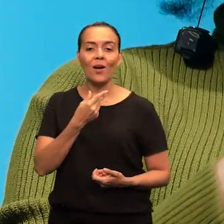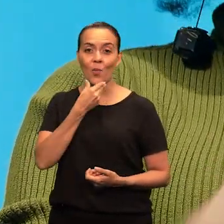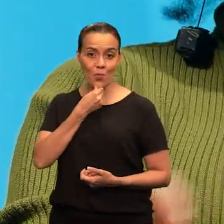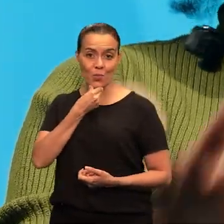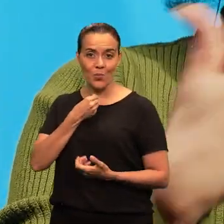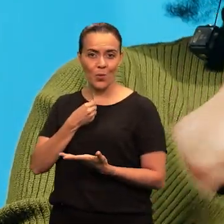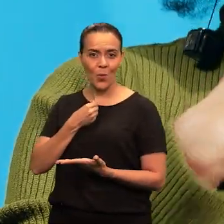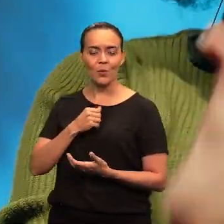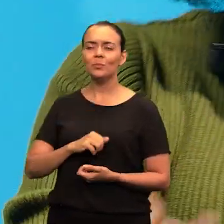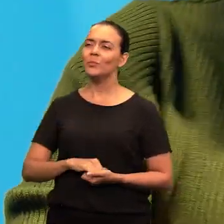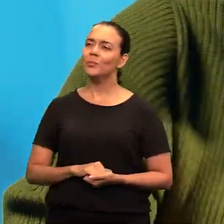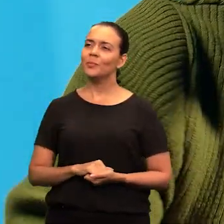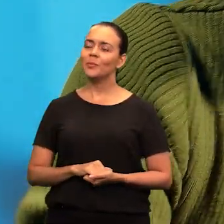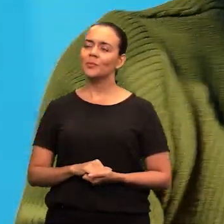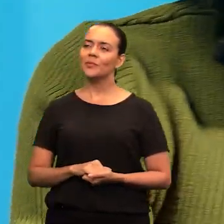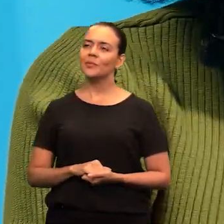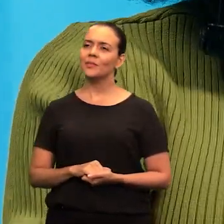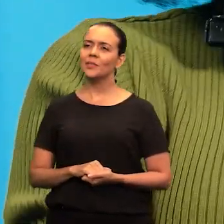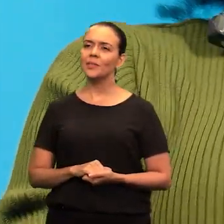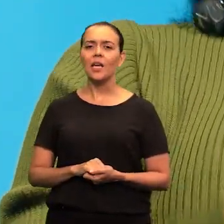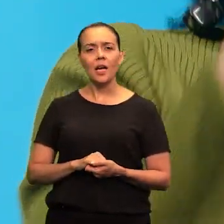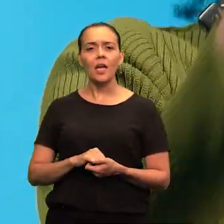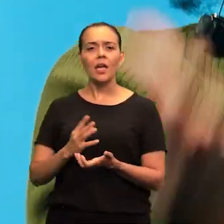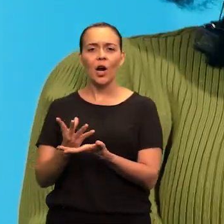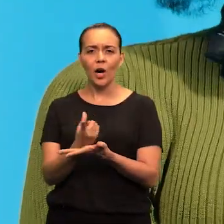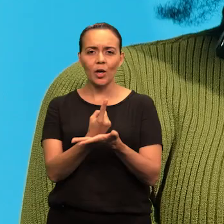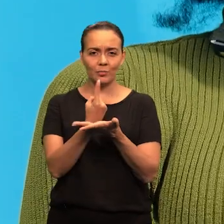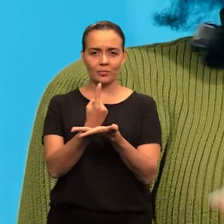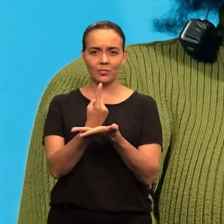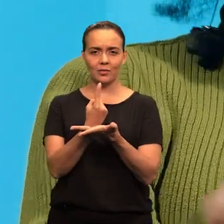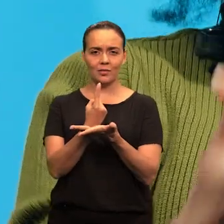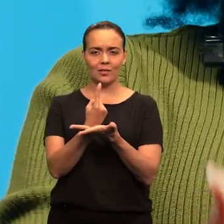tenho alinho, eu estou alinhada, epistemologicamente com ele.